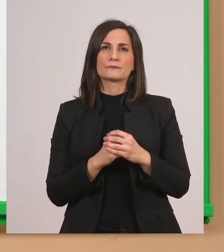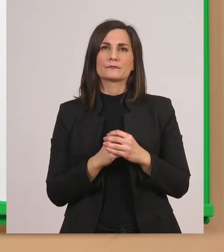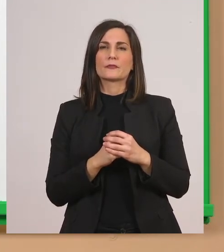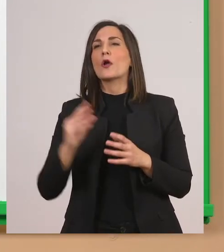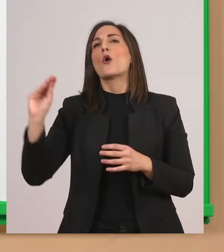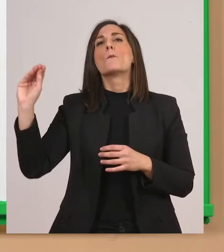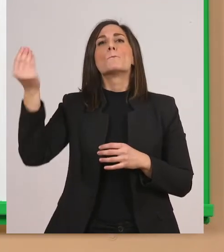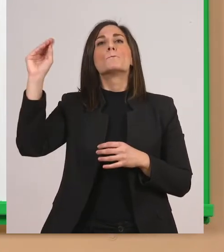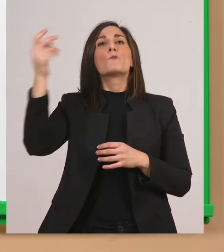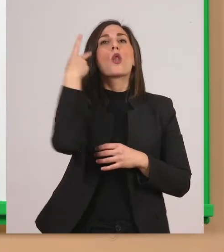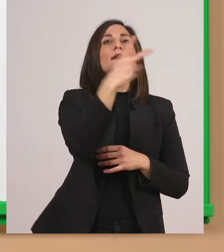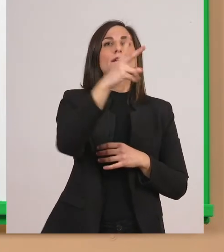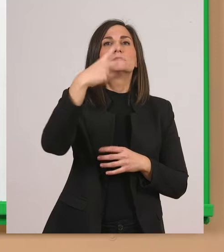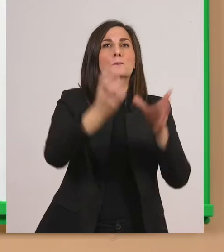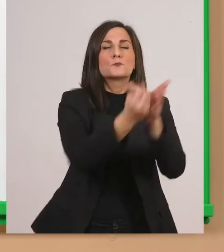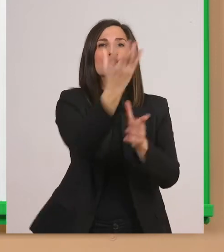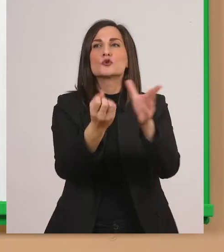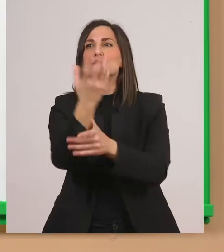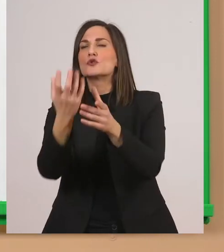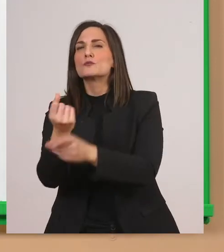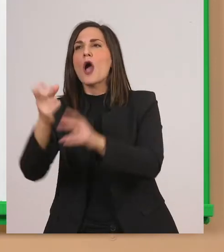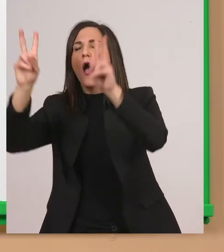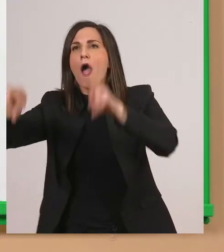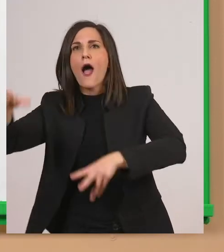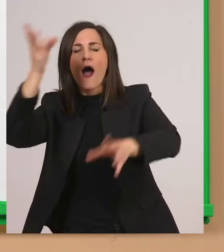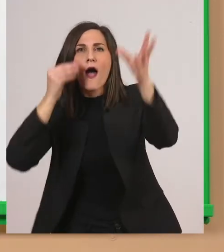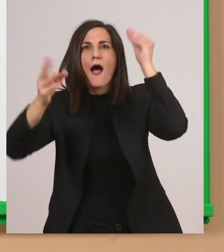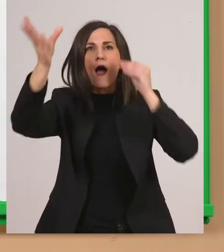νέους πολιτισμούς.